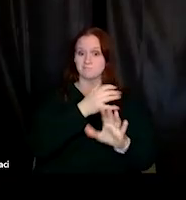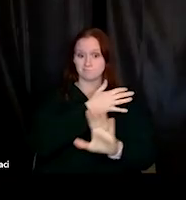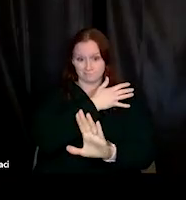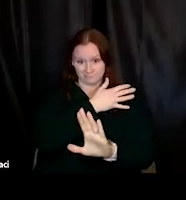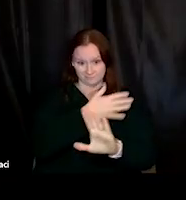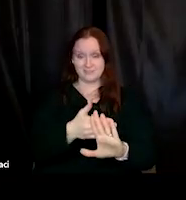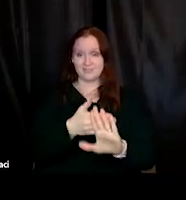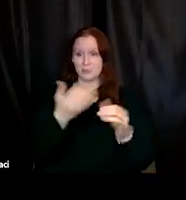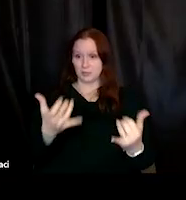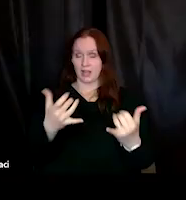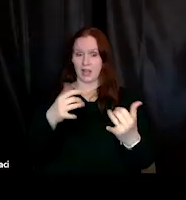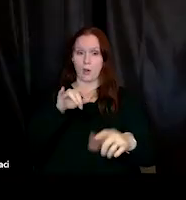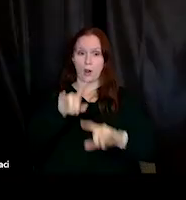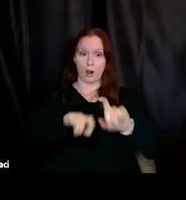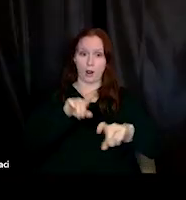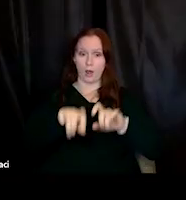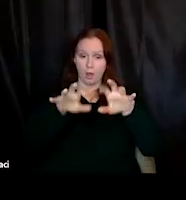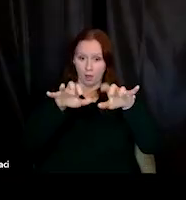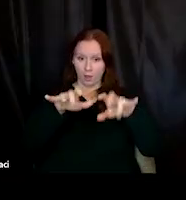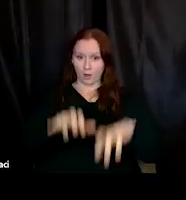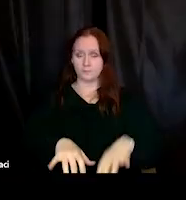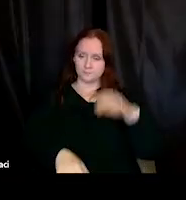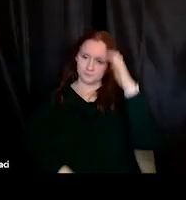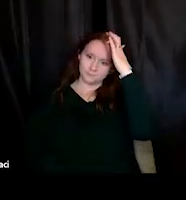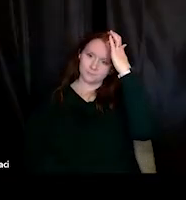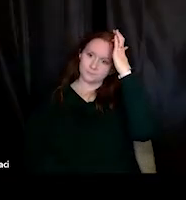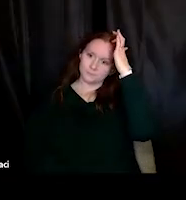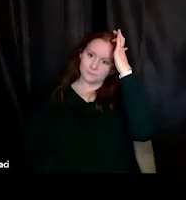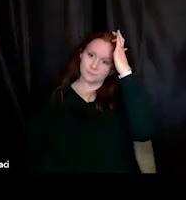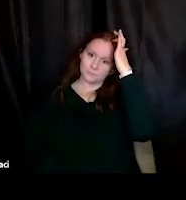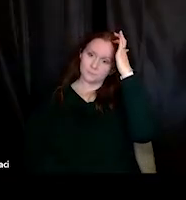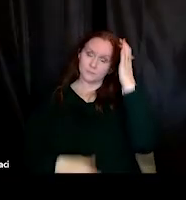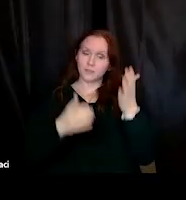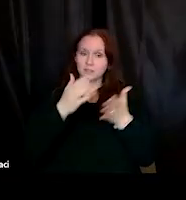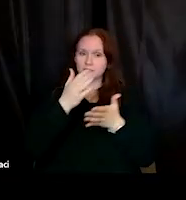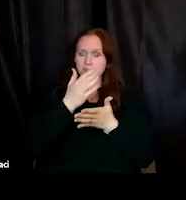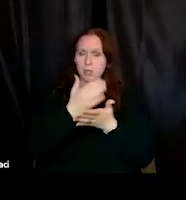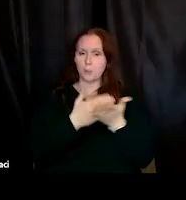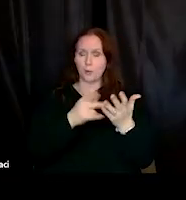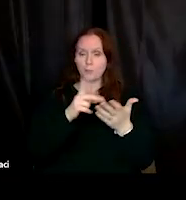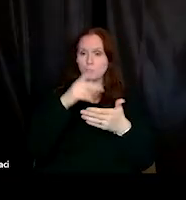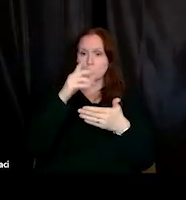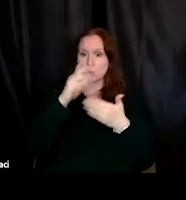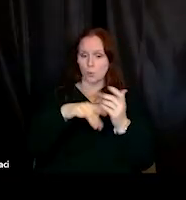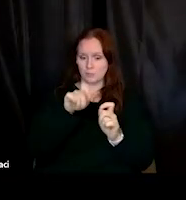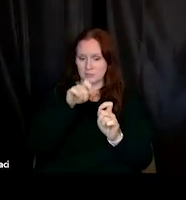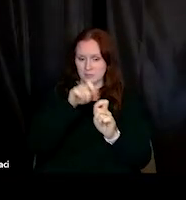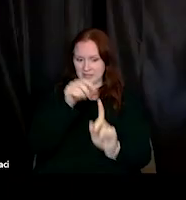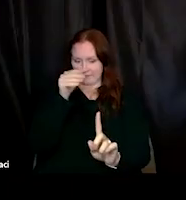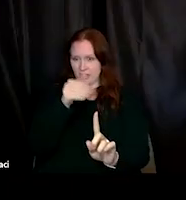Establecer esa relación siempre es lo mejor. Hace una transición fácil para ti y para tus clientes.